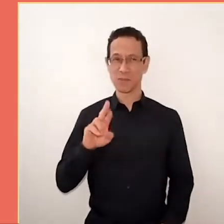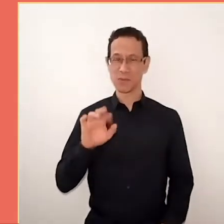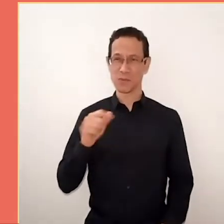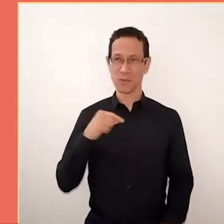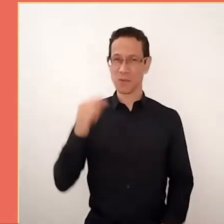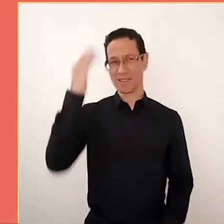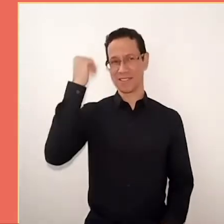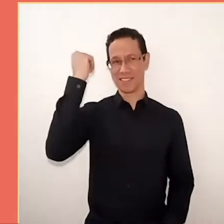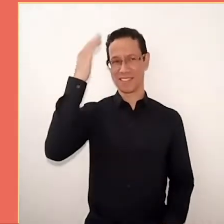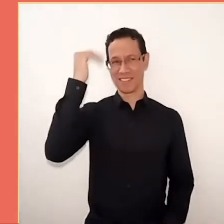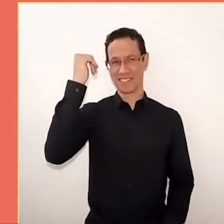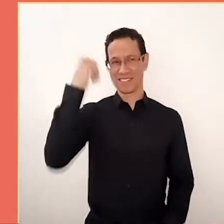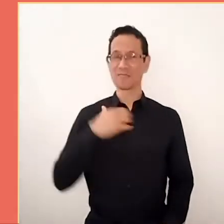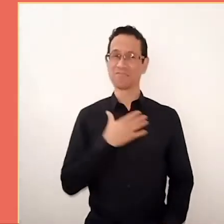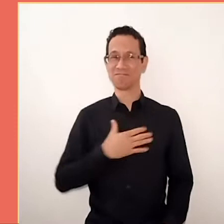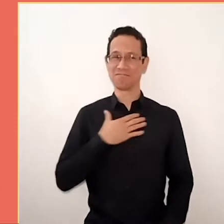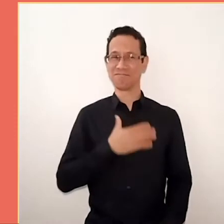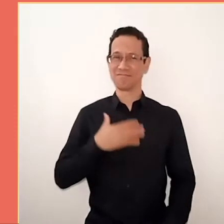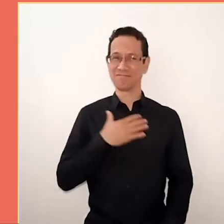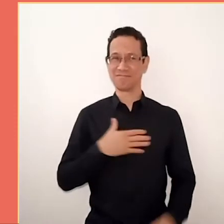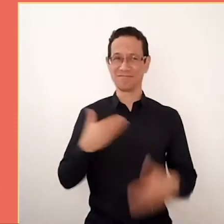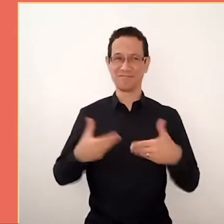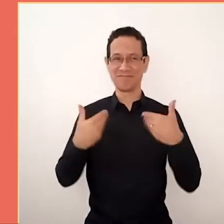Estou superemocionada de estar com essa mesa com você, Marina.